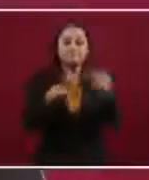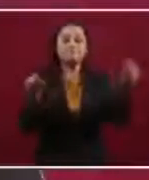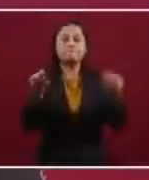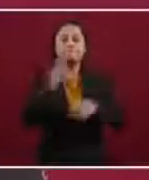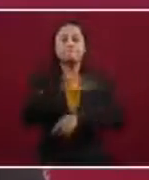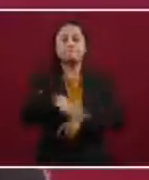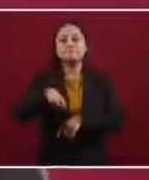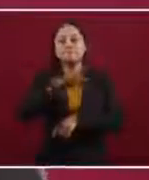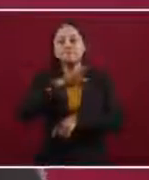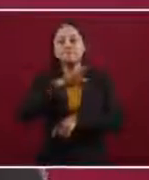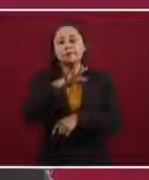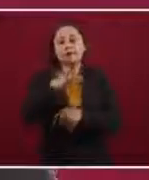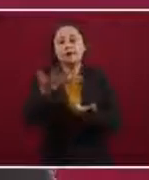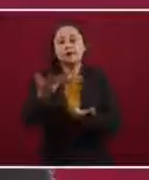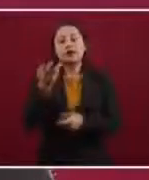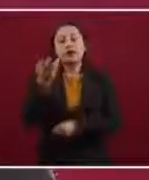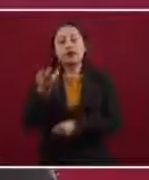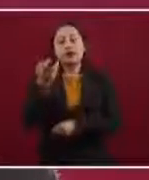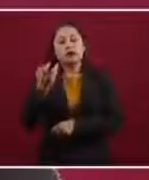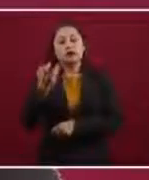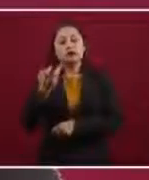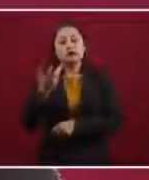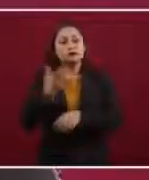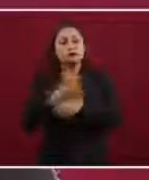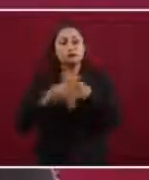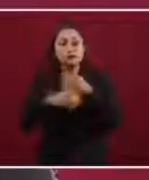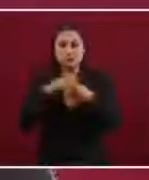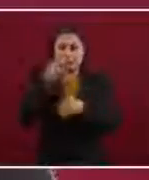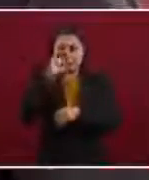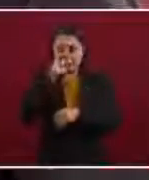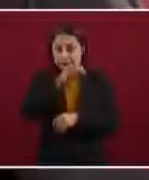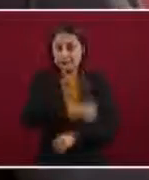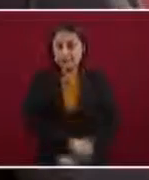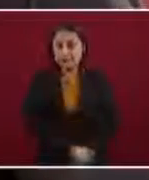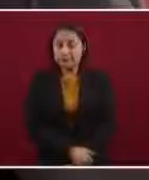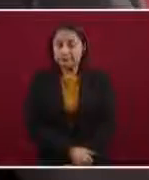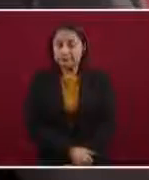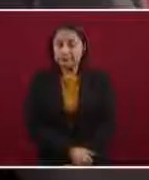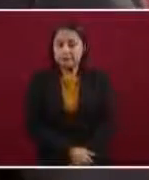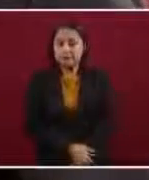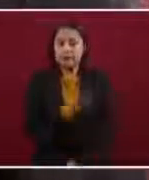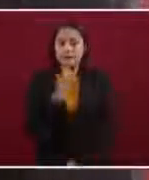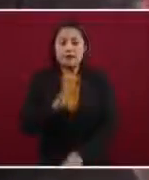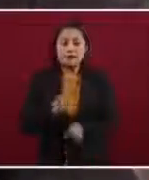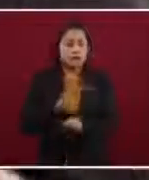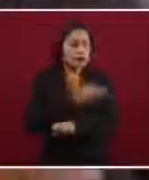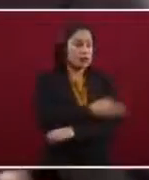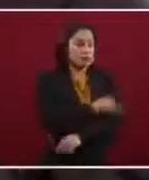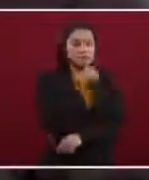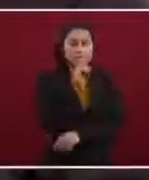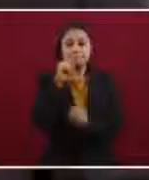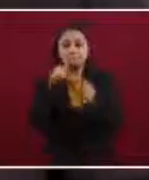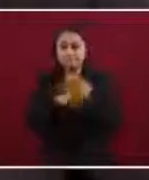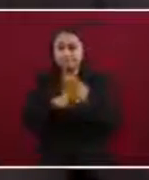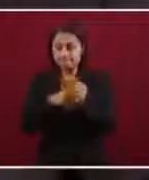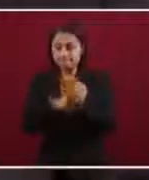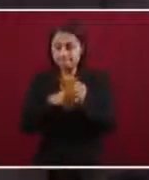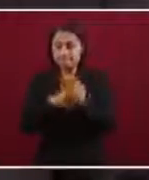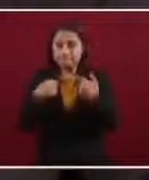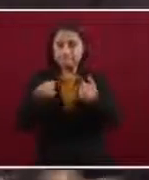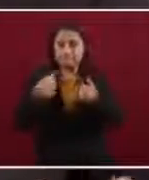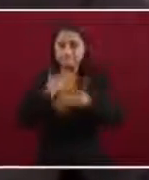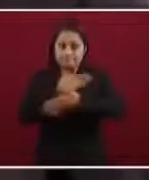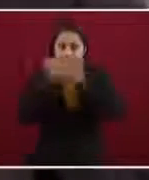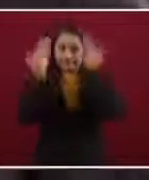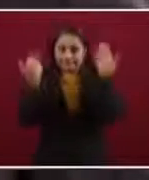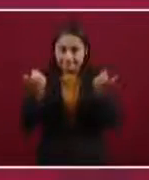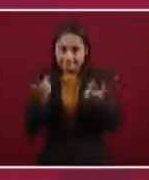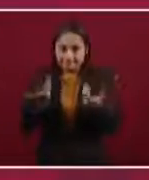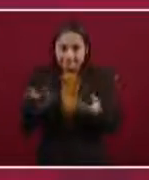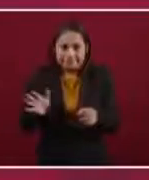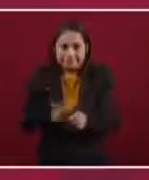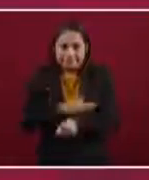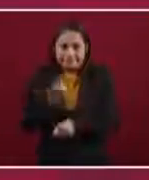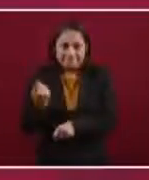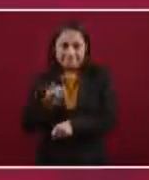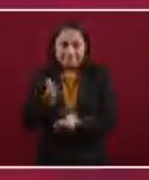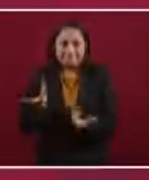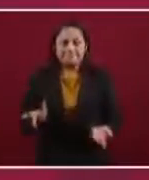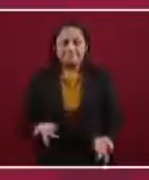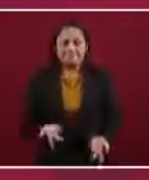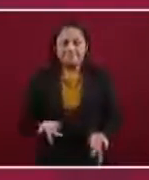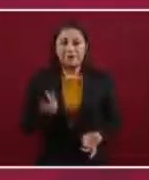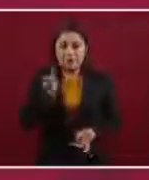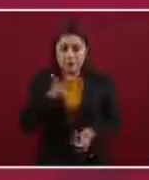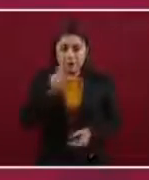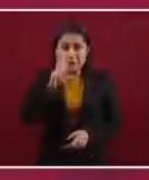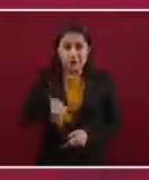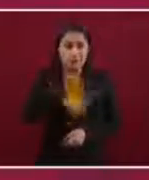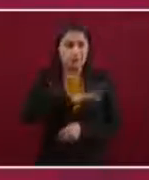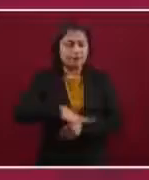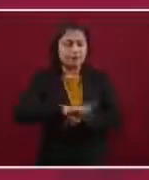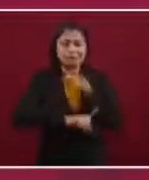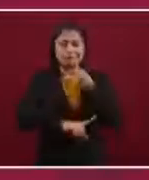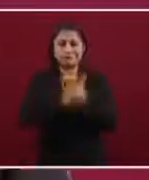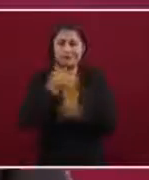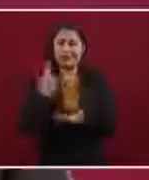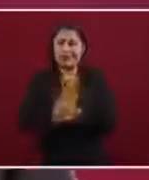Esto se ha mantenido oculto, no sé por qué razón, y es un problema grave, muy grave.